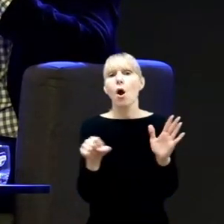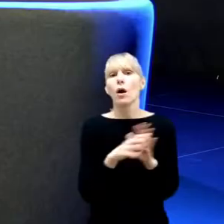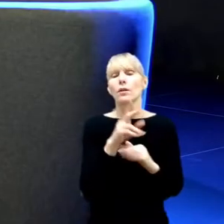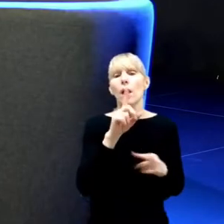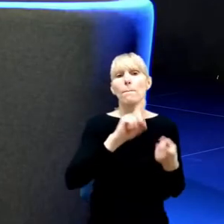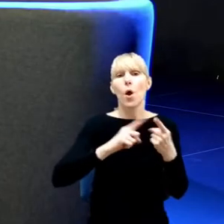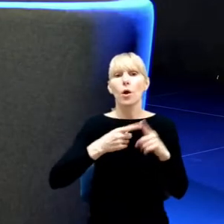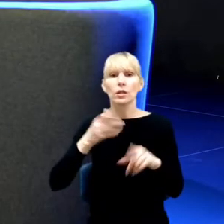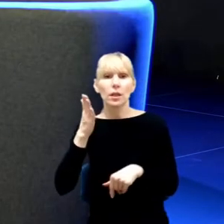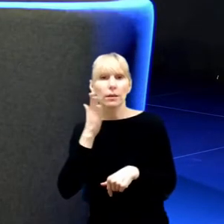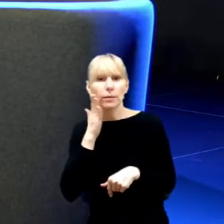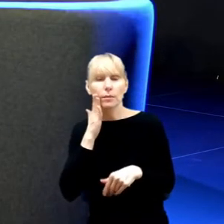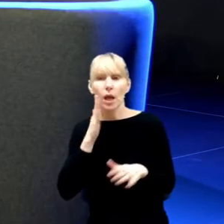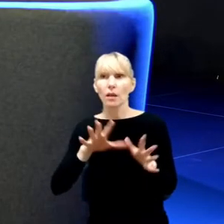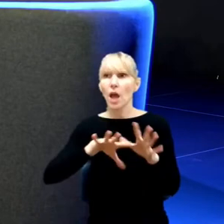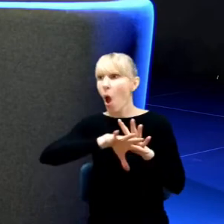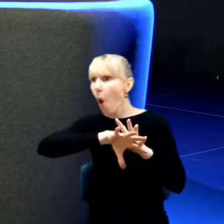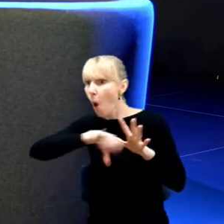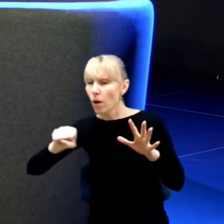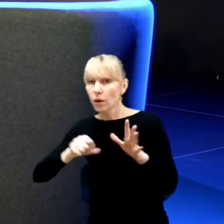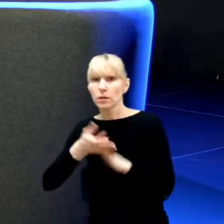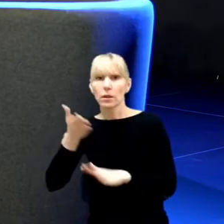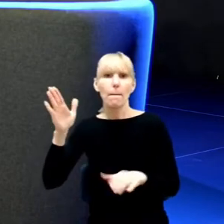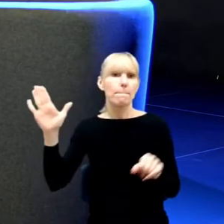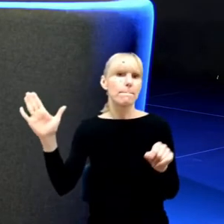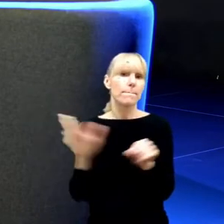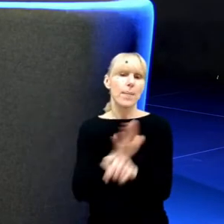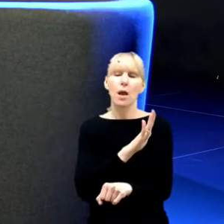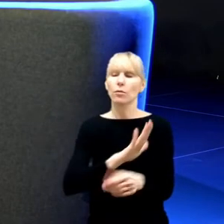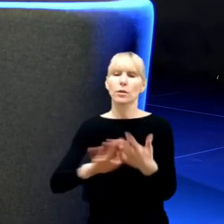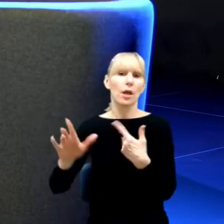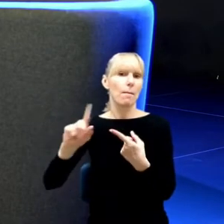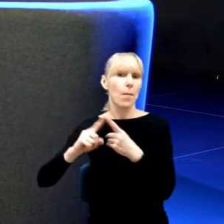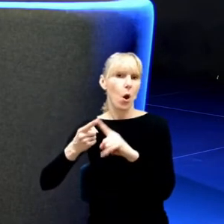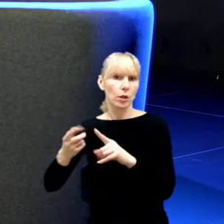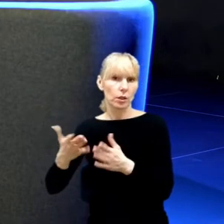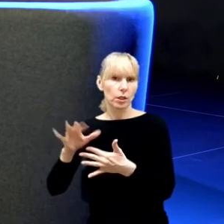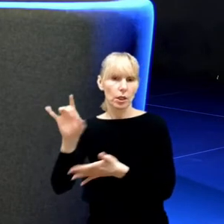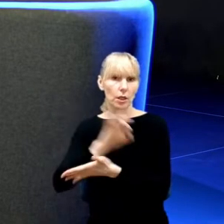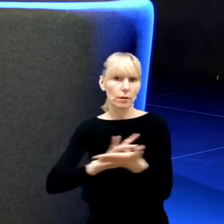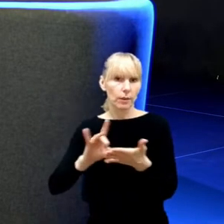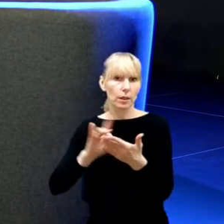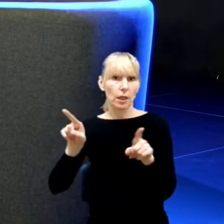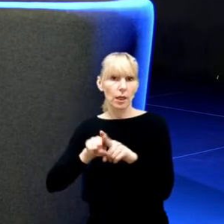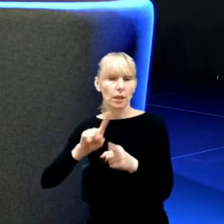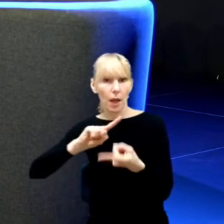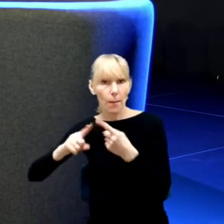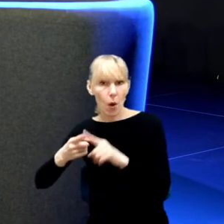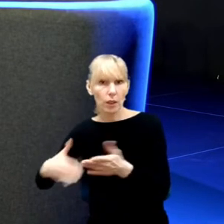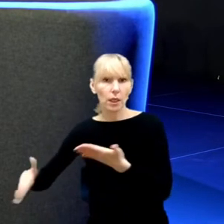od całości polityki, zarówno polityki gminnej jest błędem, jak i od polityki krajowej jest też błędem.